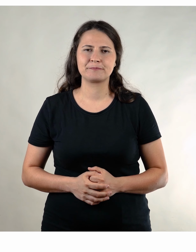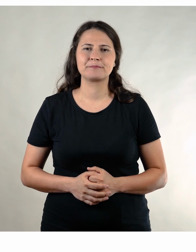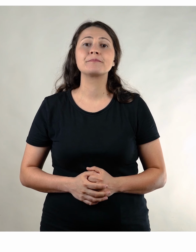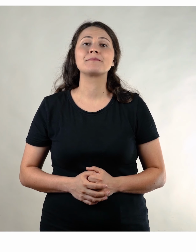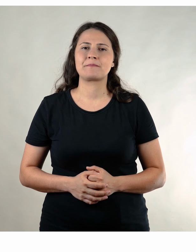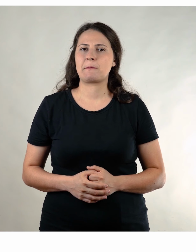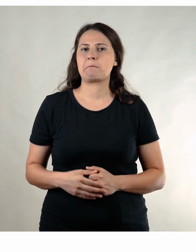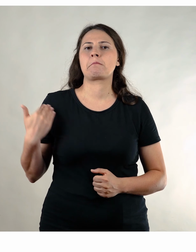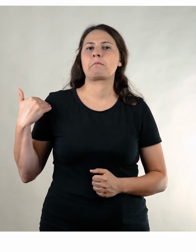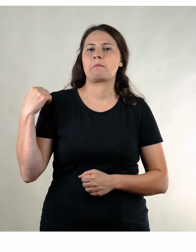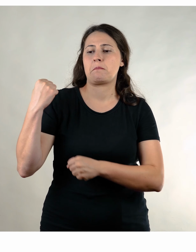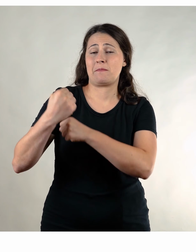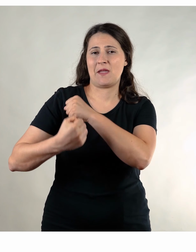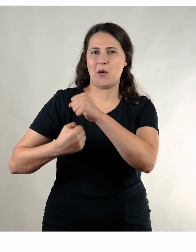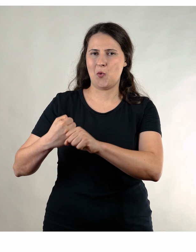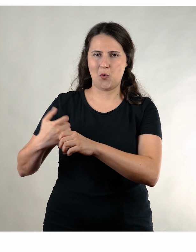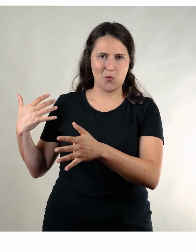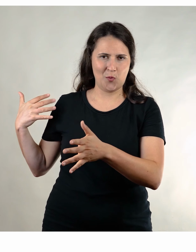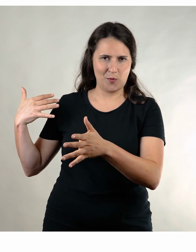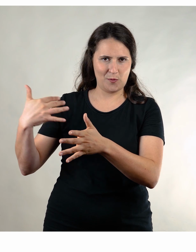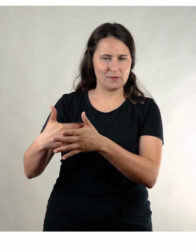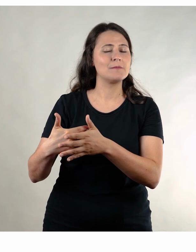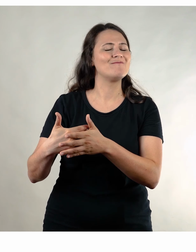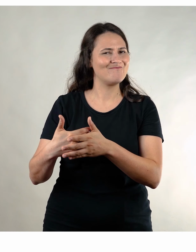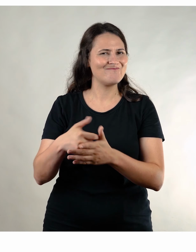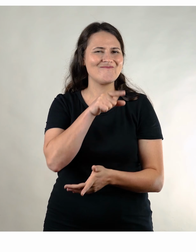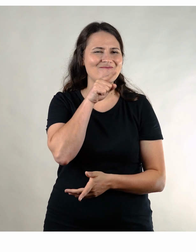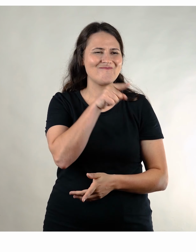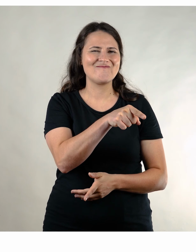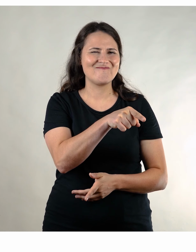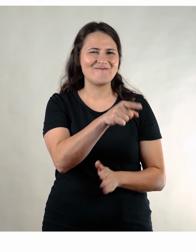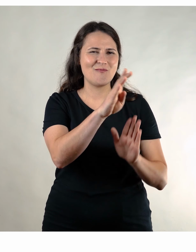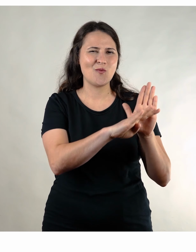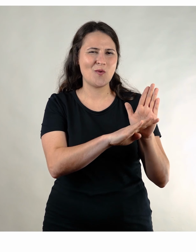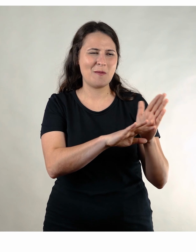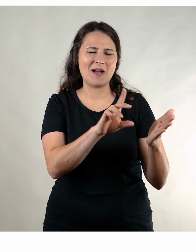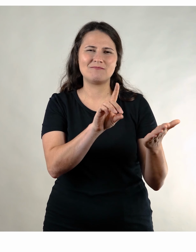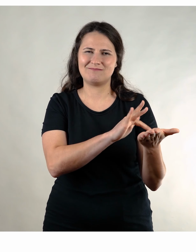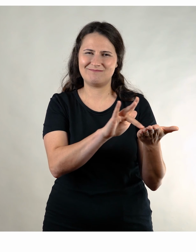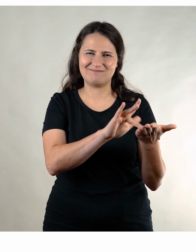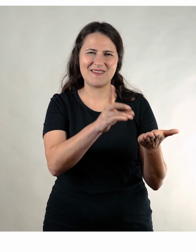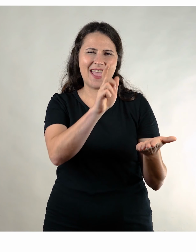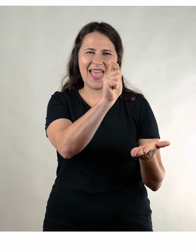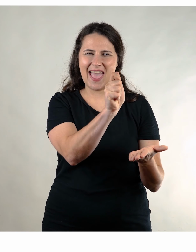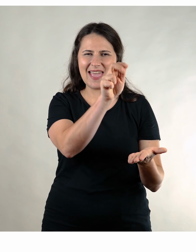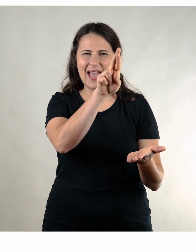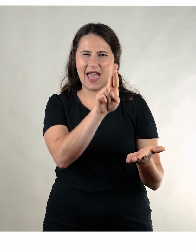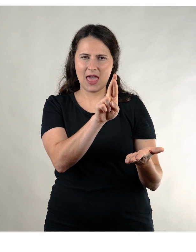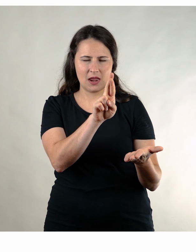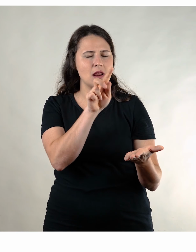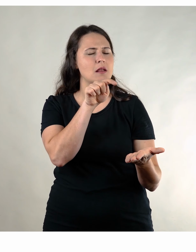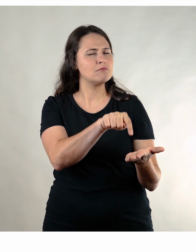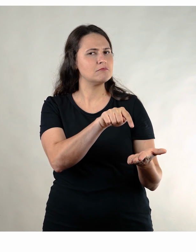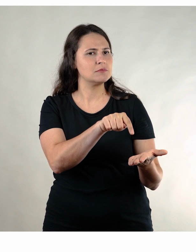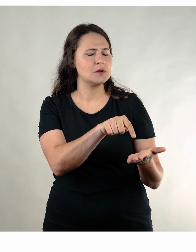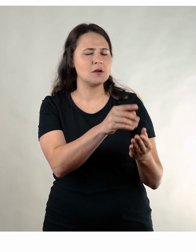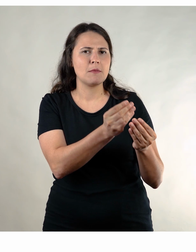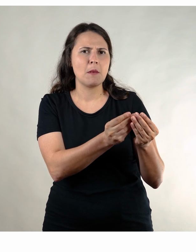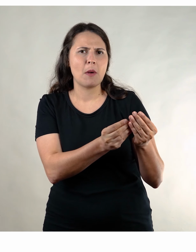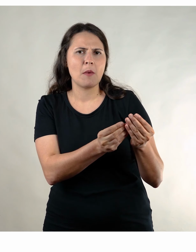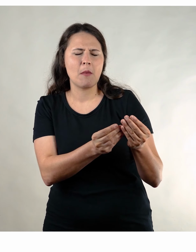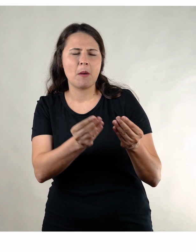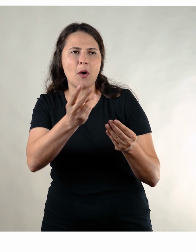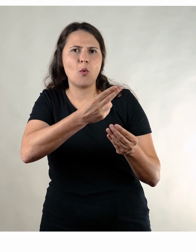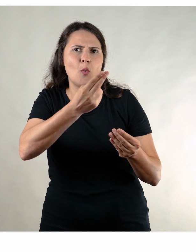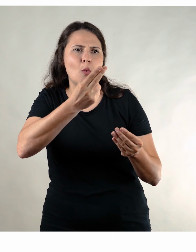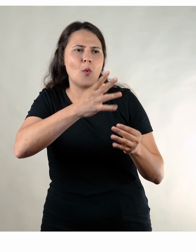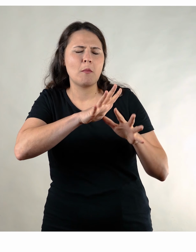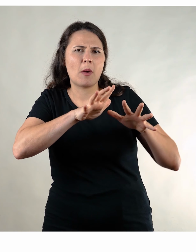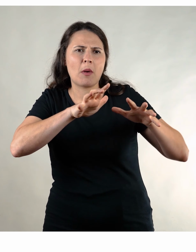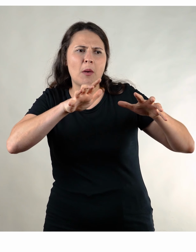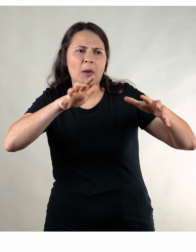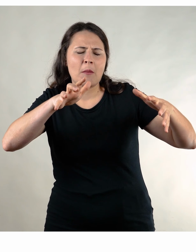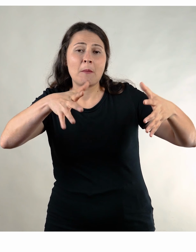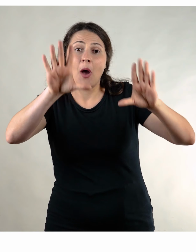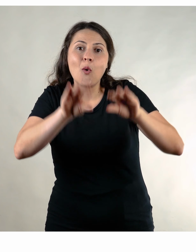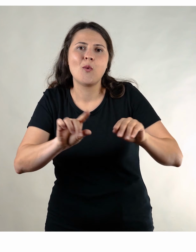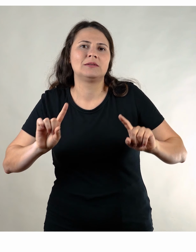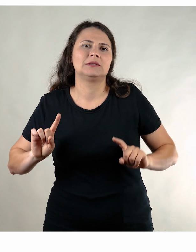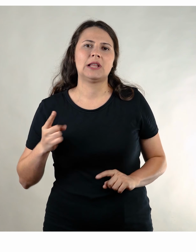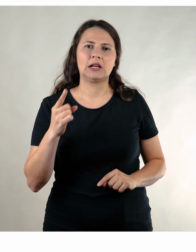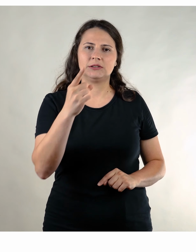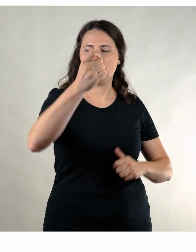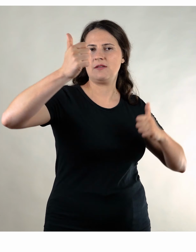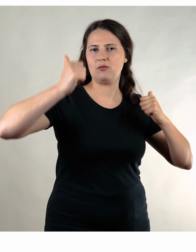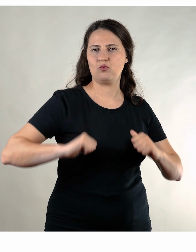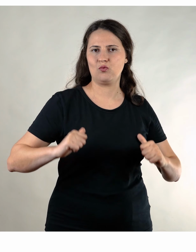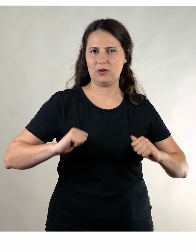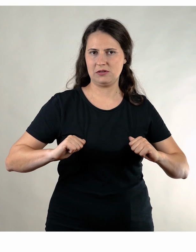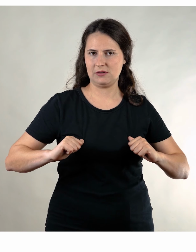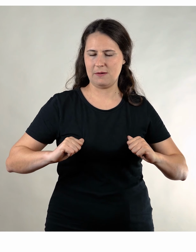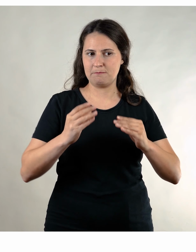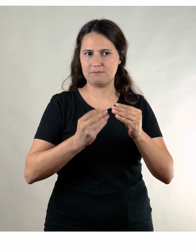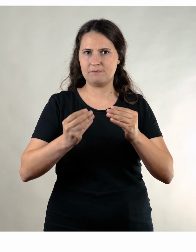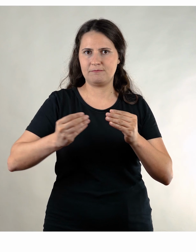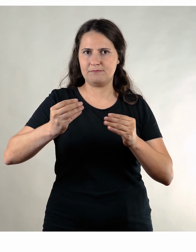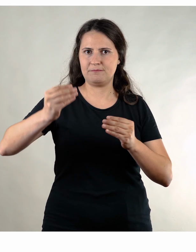Τα τελευταία χρόνια, η επαυξημένη πραγματικότητα γίνεται όλο και πιο δημοφιλής στην ταξιδιωτική βιομηχανία.